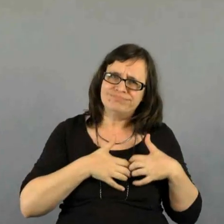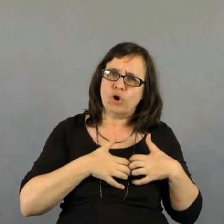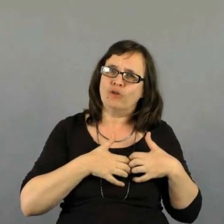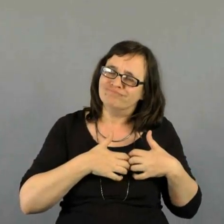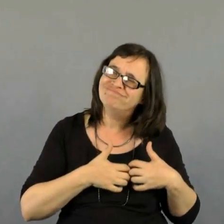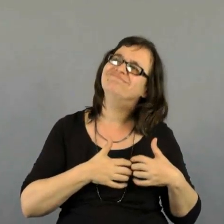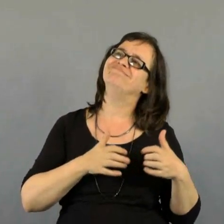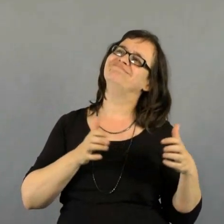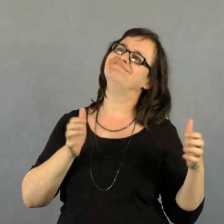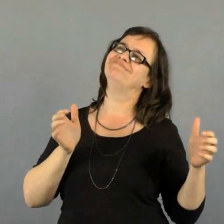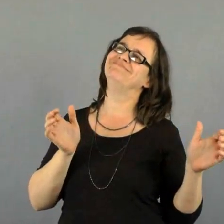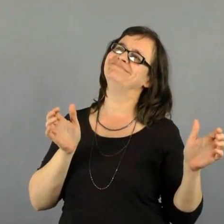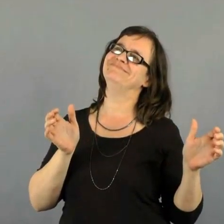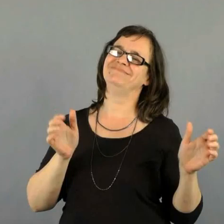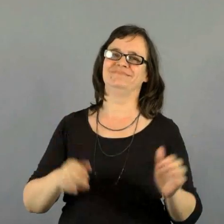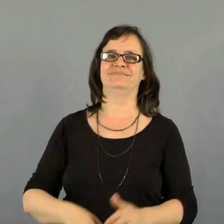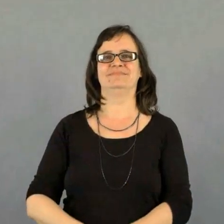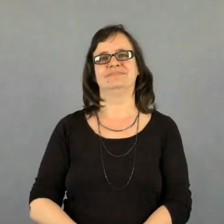Dann öffnen wir unser Herz